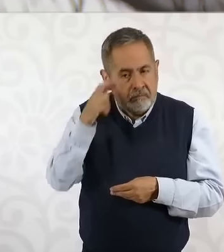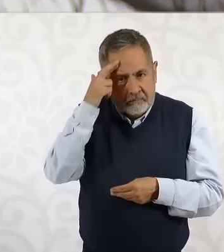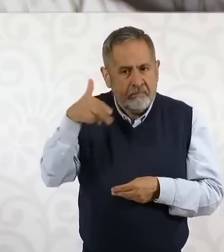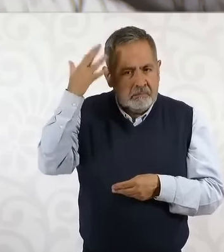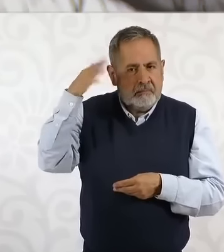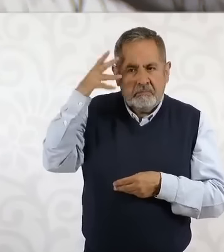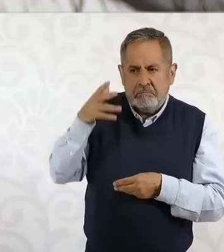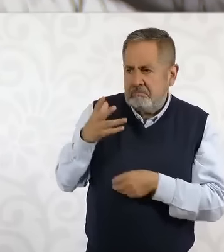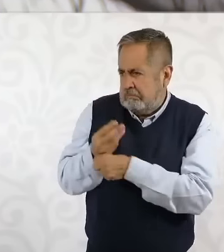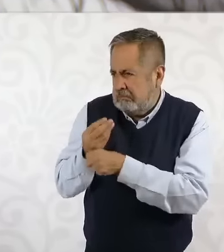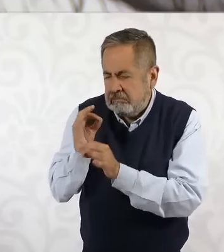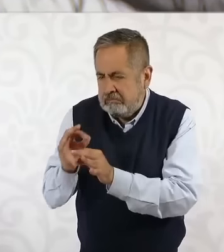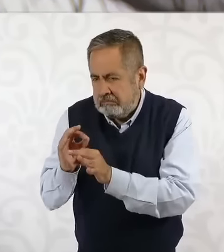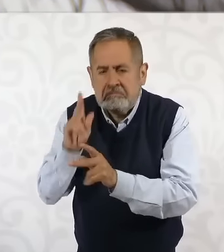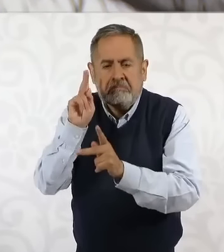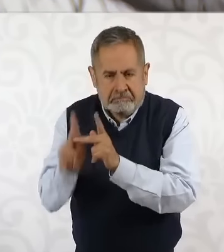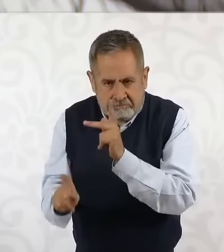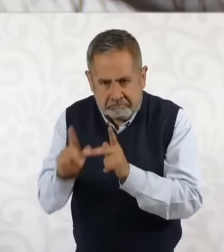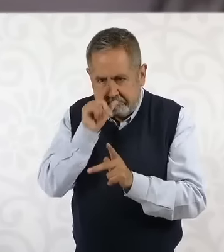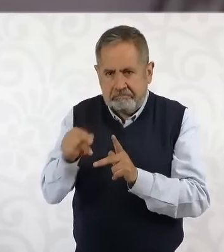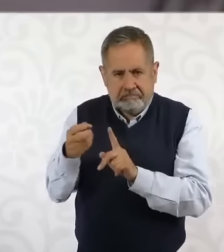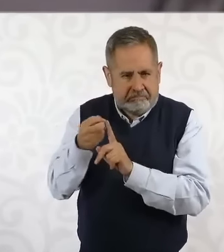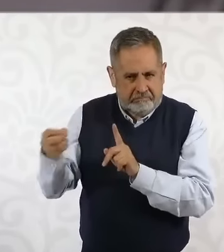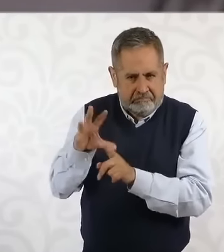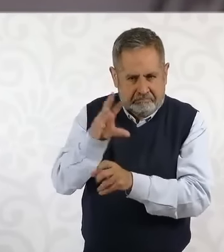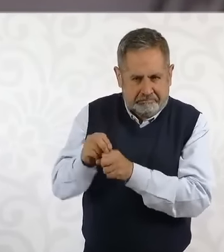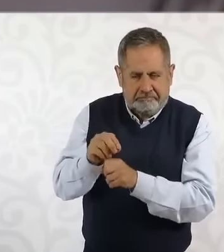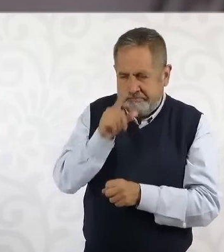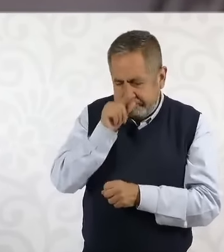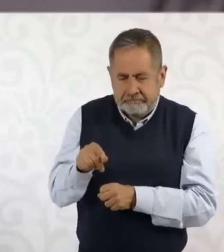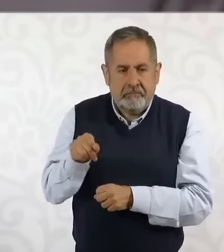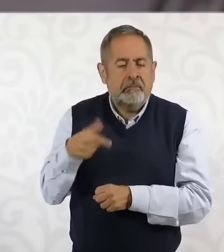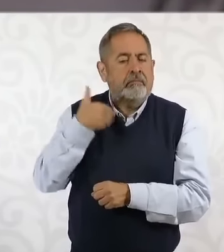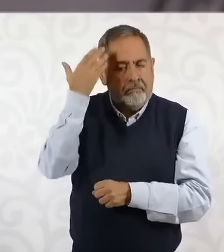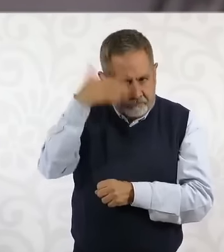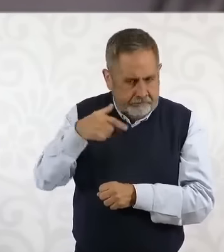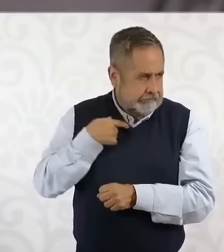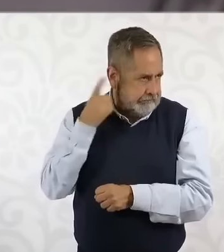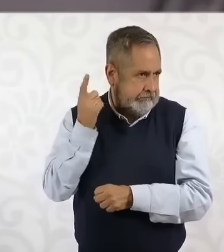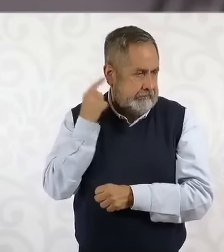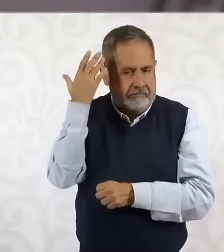pero no logramos el total ordenamiento y sé que Clara Brugada está trabajando en ello y eso hay